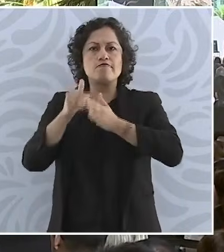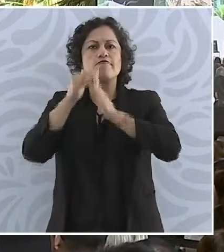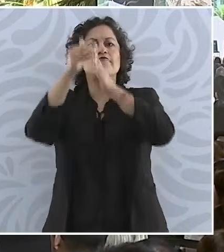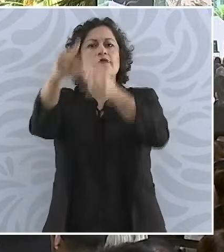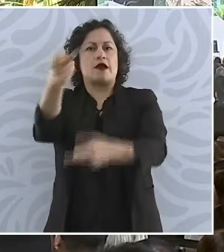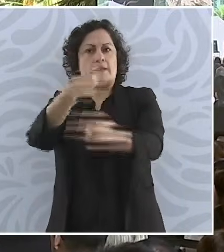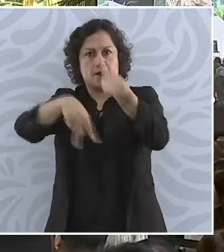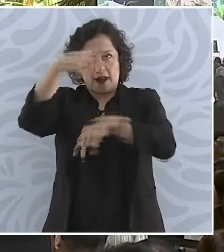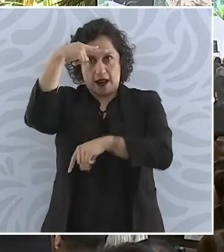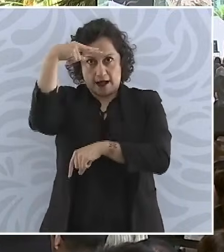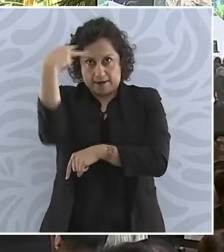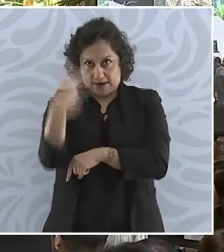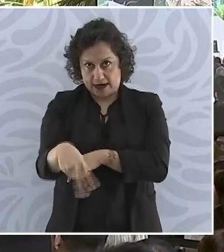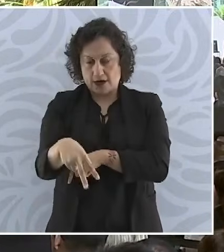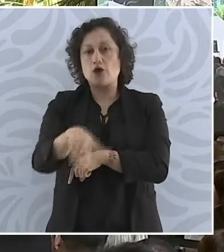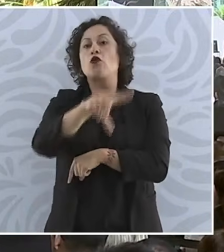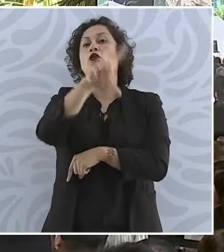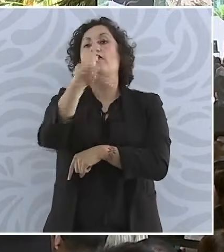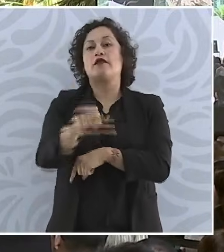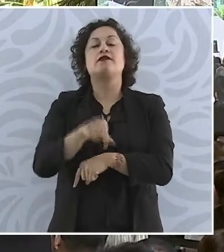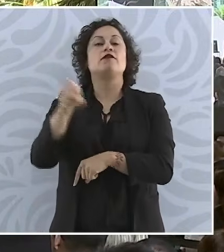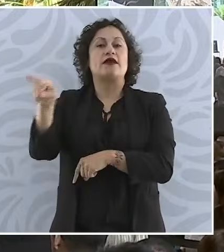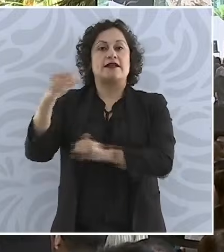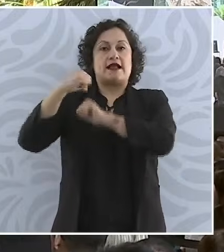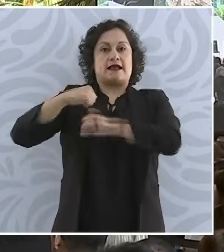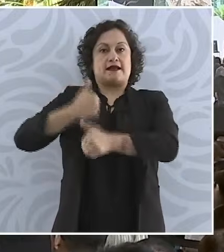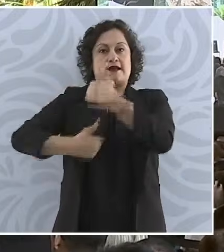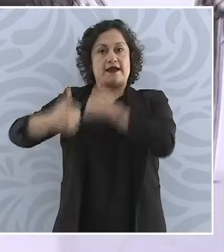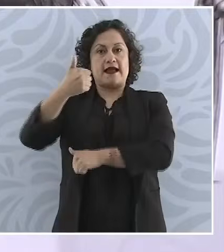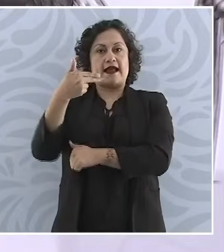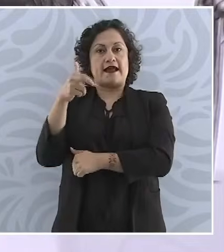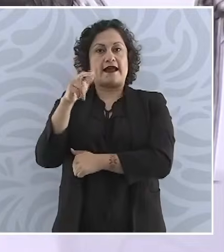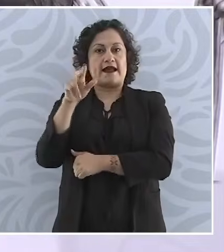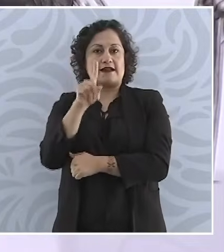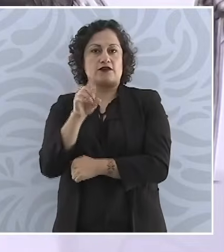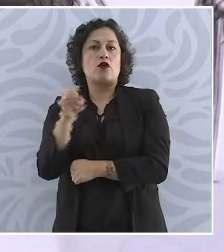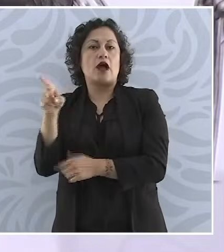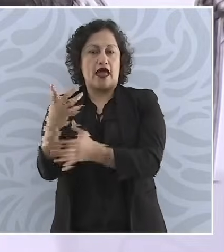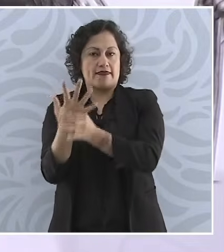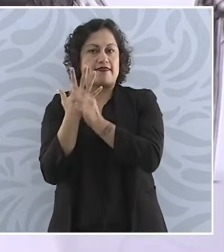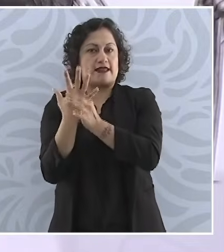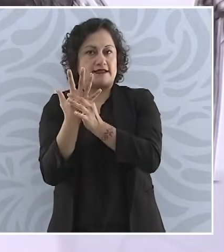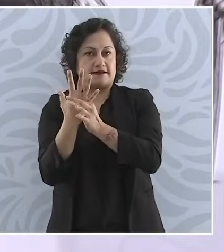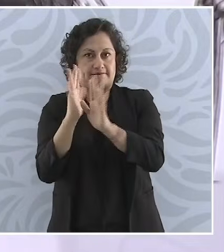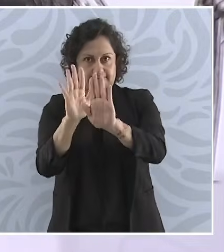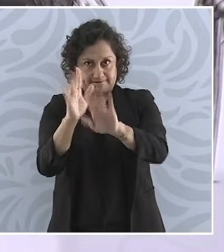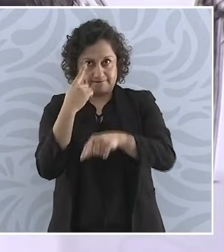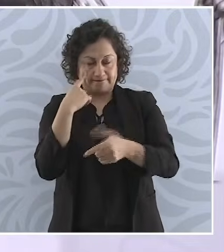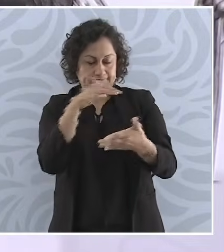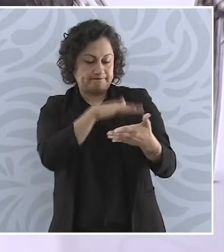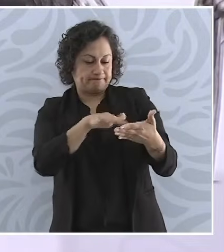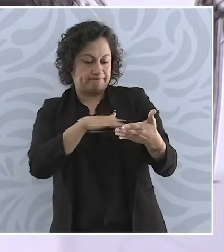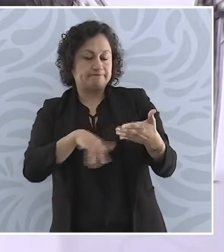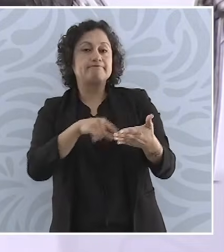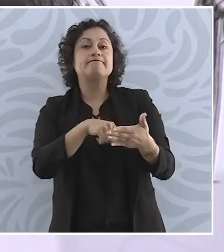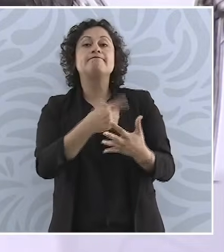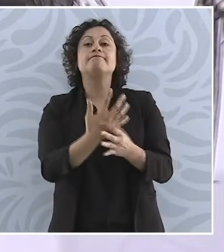Silva gerso pronunció en aquella ocasión es indudable que uno de los acontecimientos de